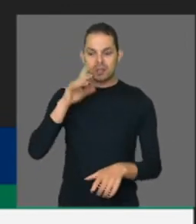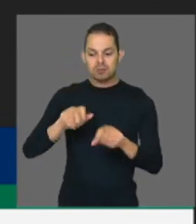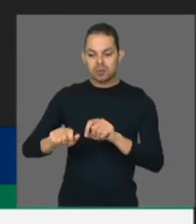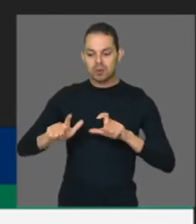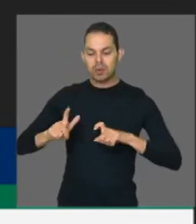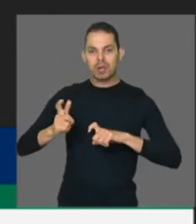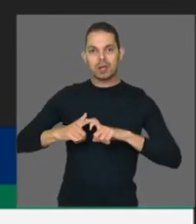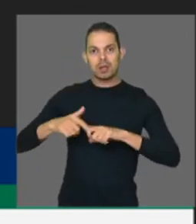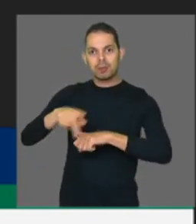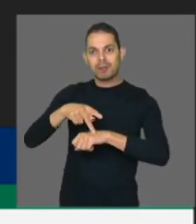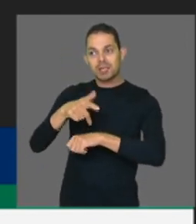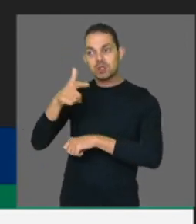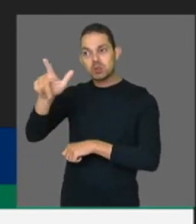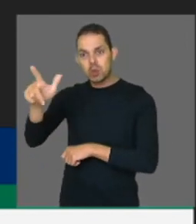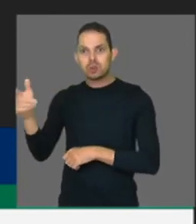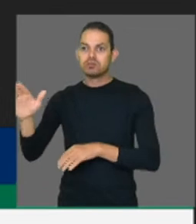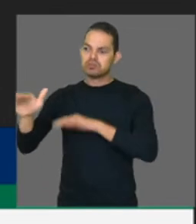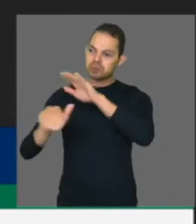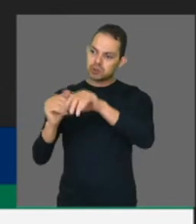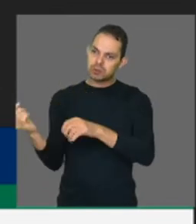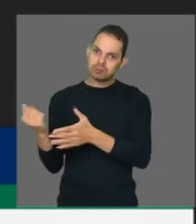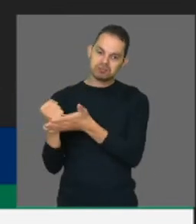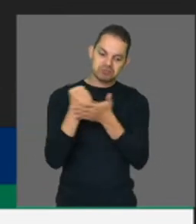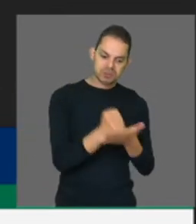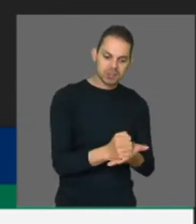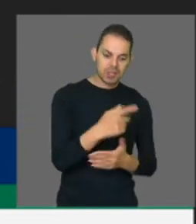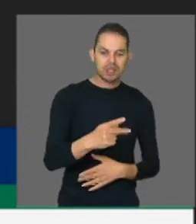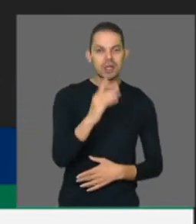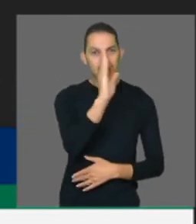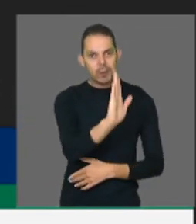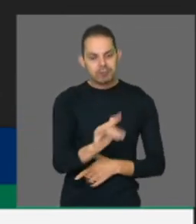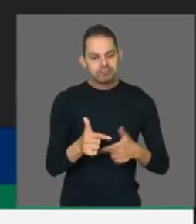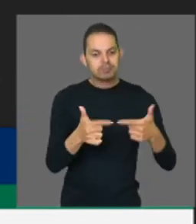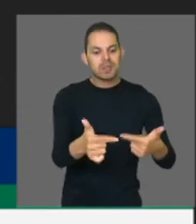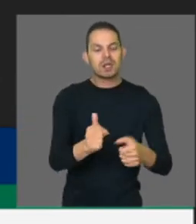ATUAR NA LINHA DE FRENTE. O QUE NÓS NÃO PODEMOS, SR. PRESIDENTE, É VER A POPULAÇÃO SOFRENDO, PESSOAS